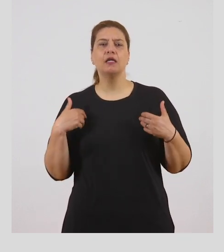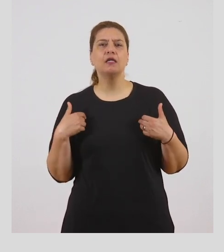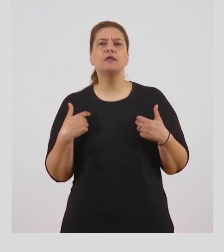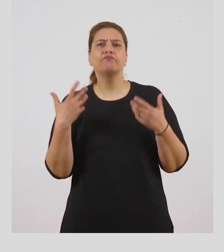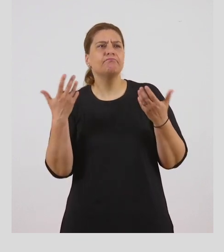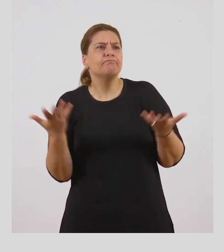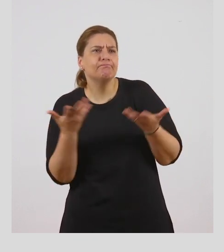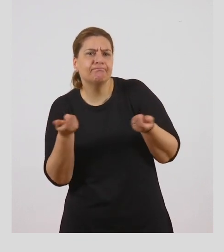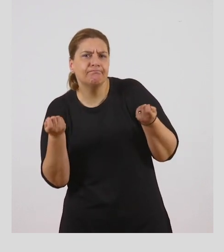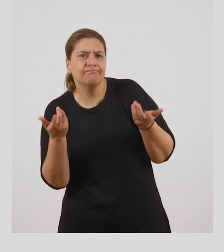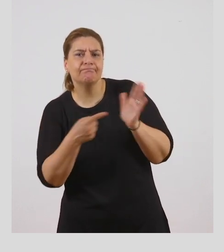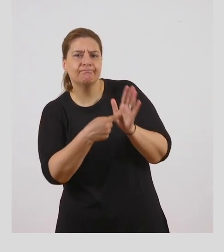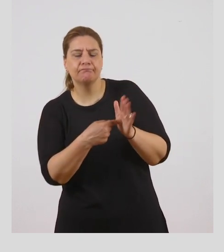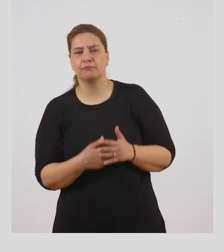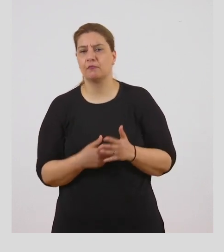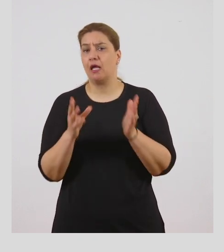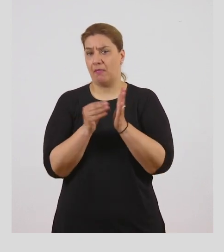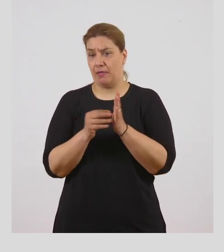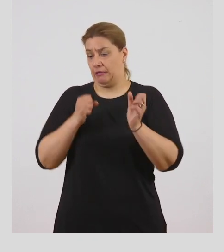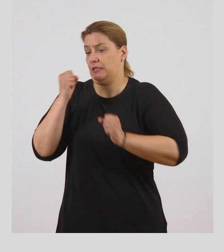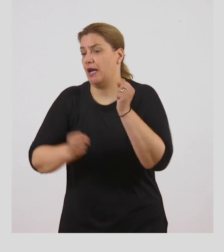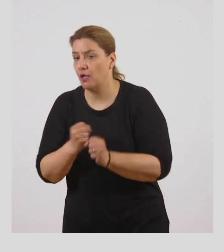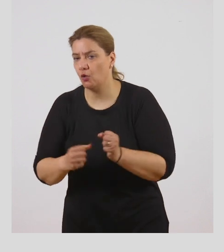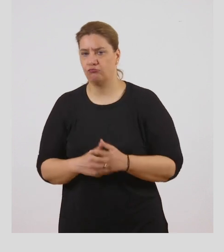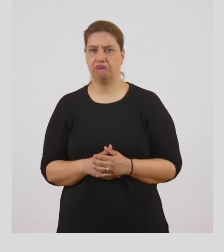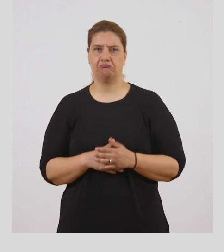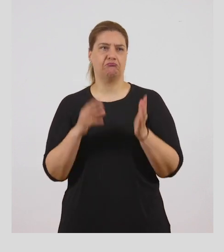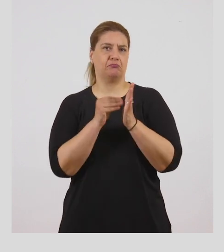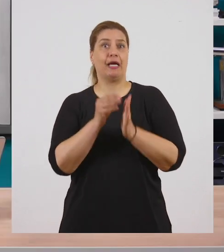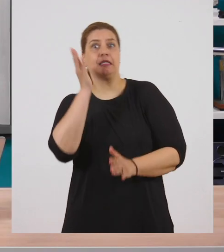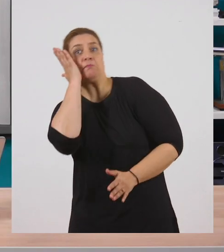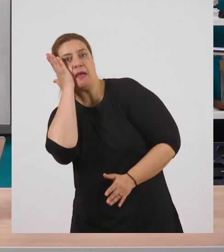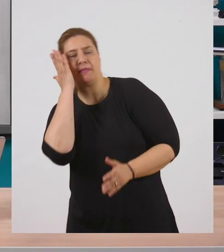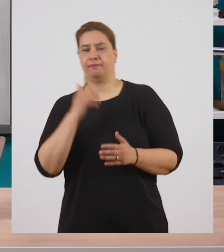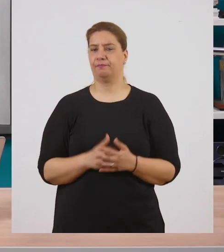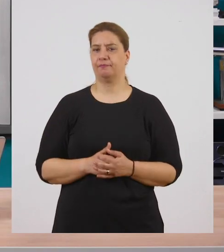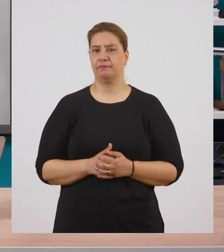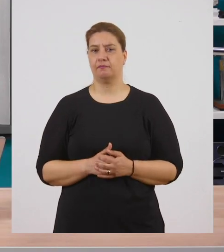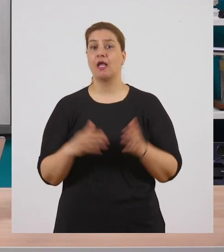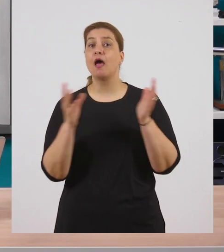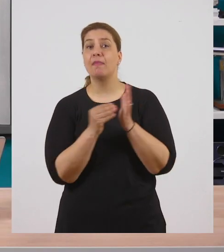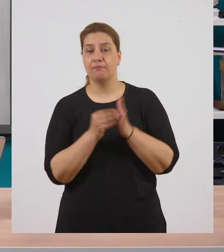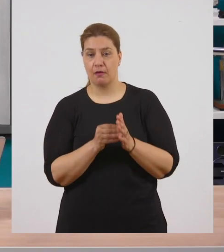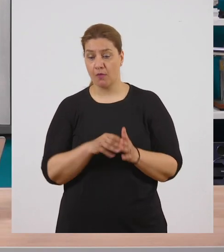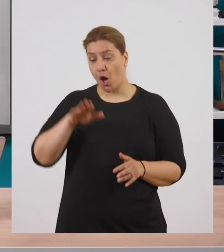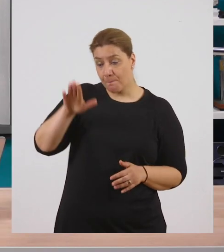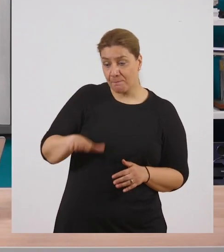(Η δασκάλα διαβάζει το κείμενο στον κύκλο) Παράδειγμα: Το παιδί τρέχει.